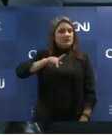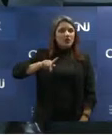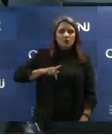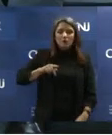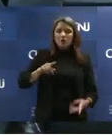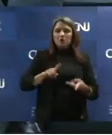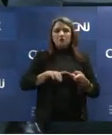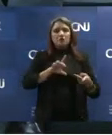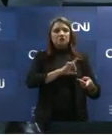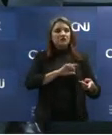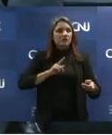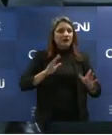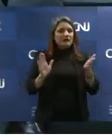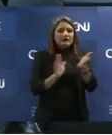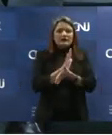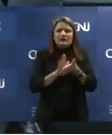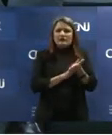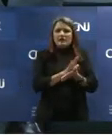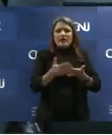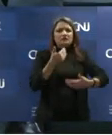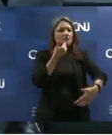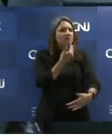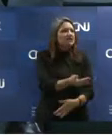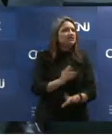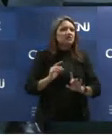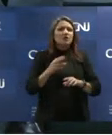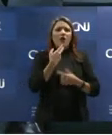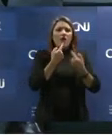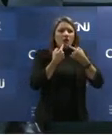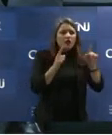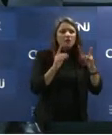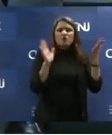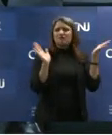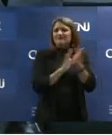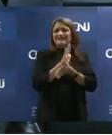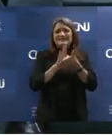cogitaram qualquer sorte de inconformismo com eventual excesso de prazo.